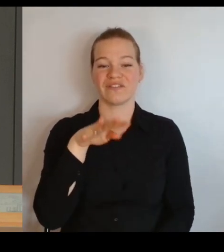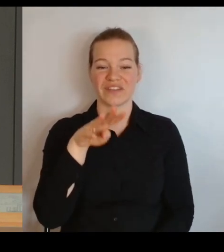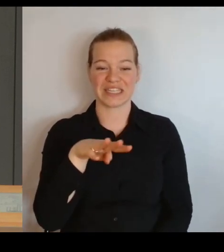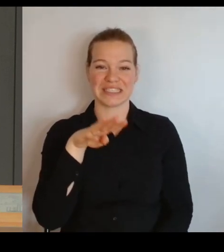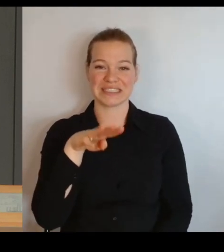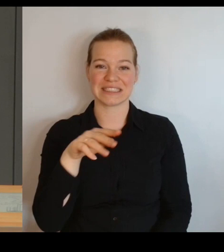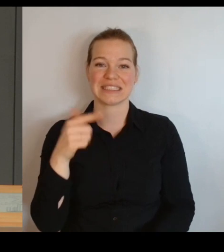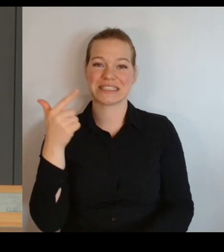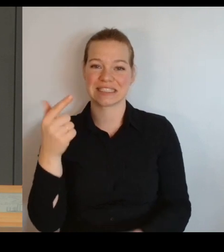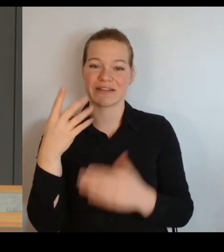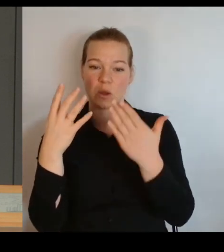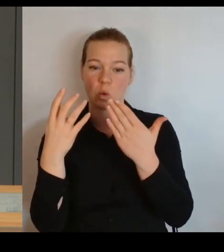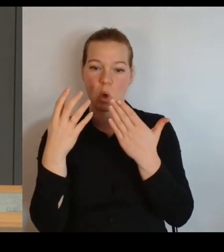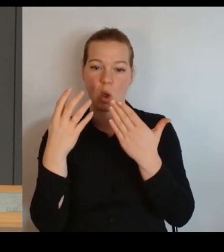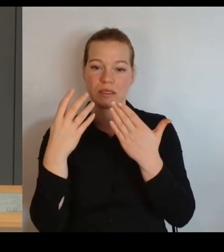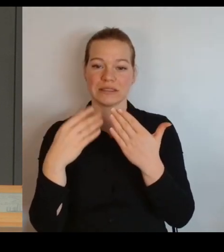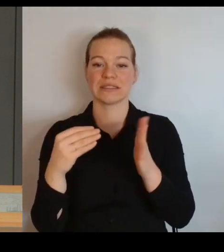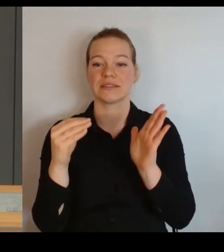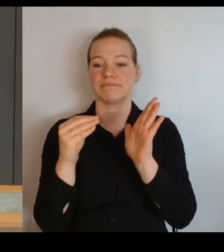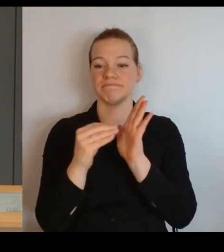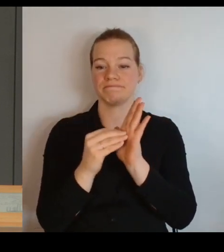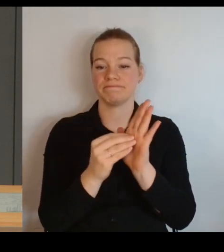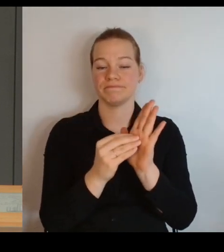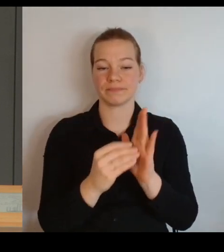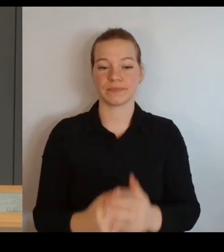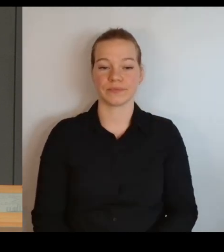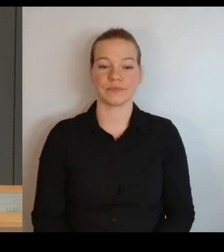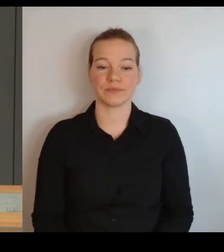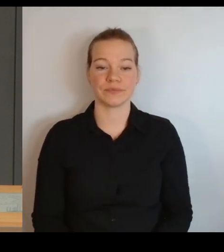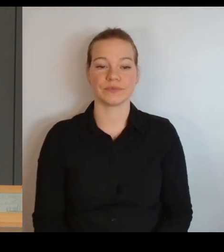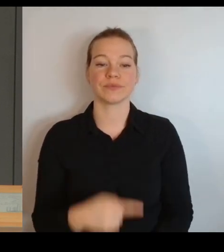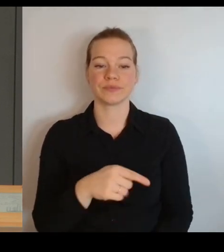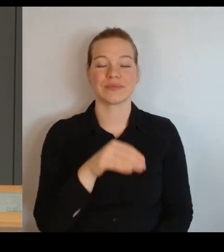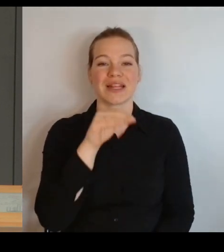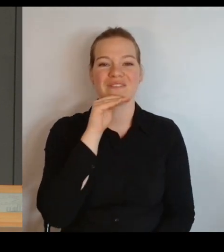der Berliner Wasserbetriebe In der Beratung beginnt die Fraktion der SPD.